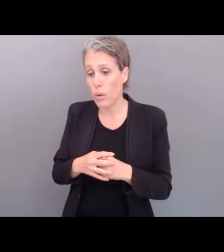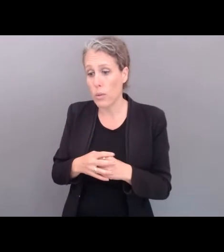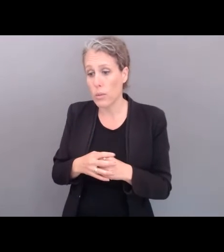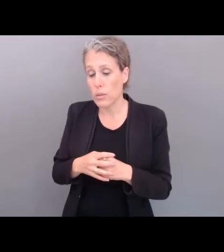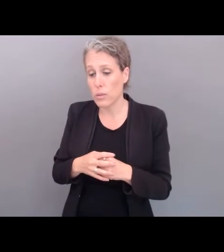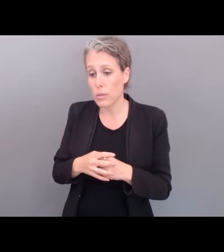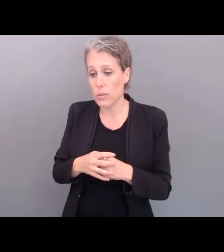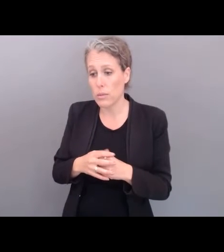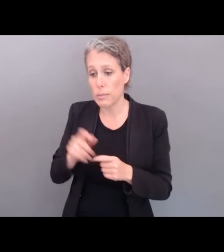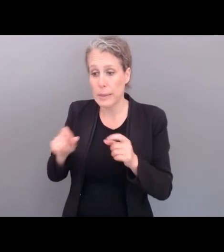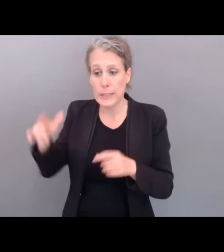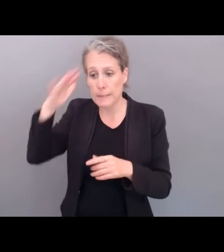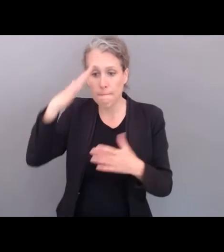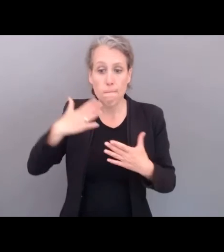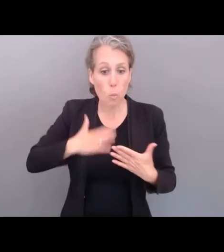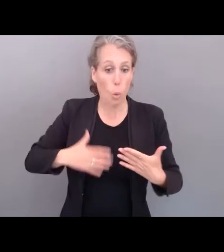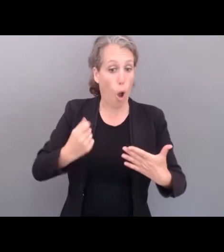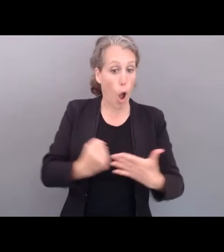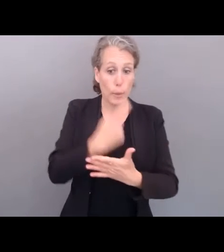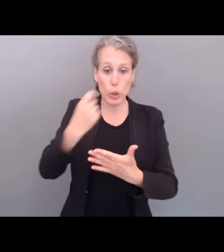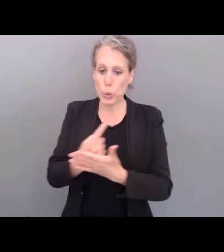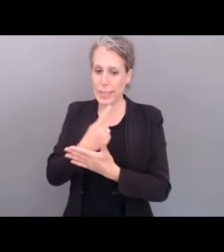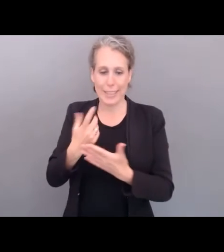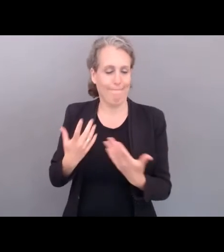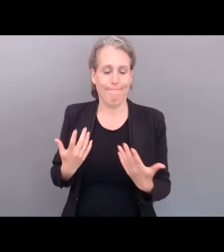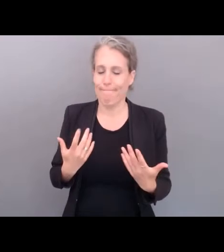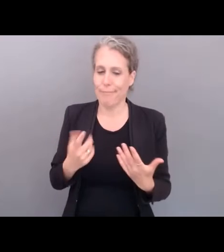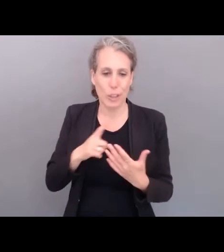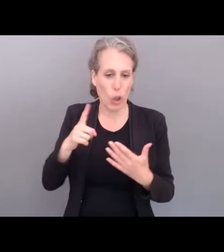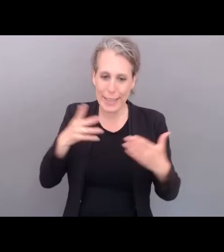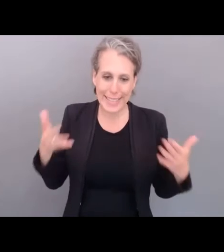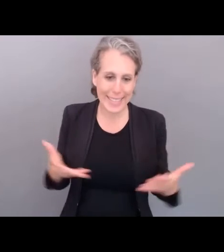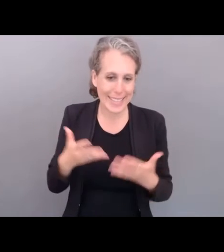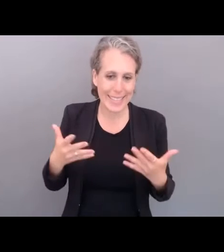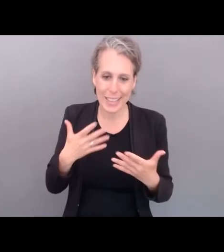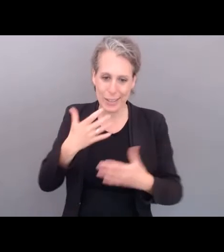discapacidades graves